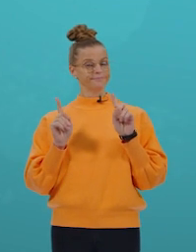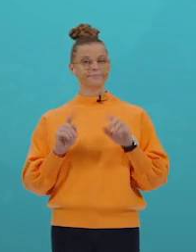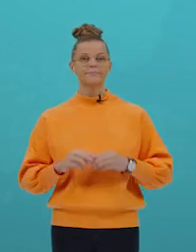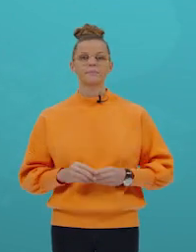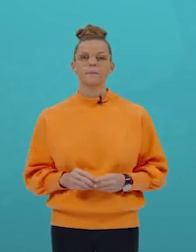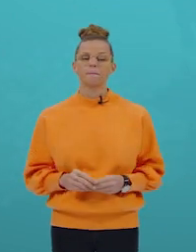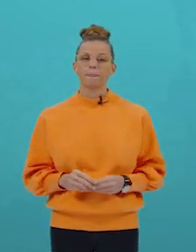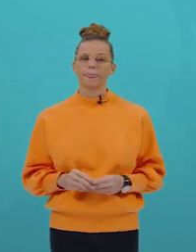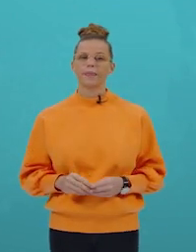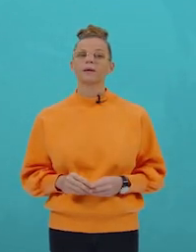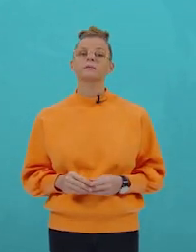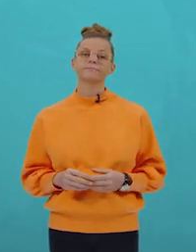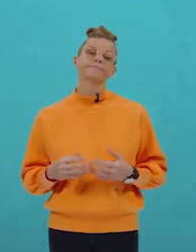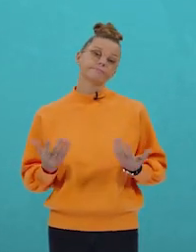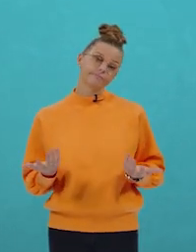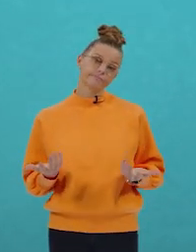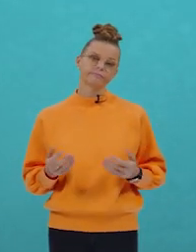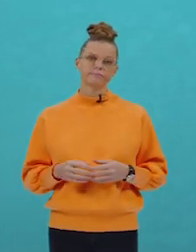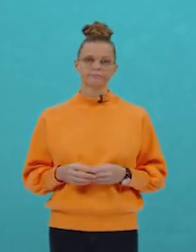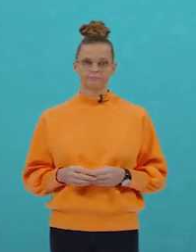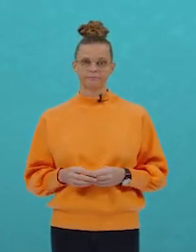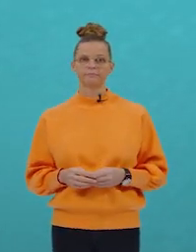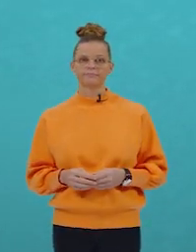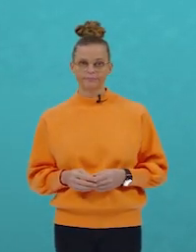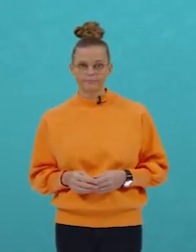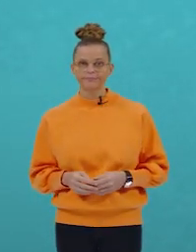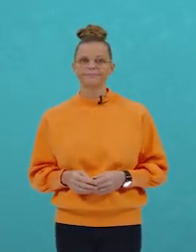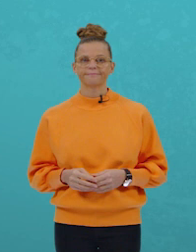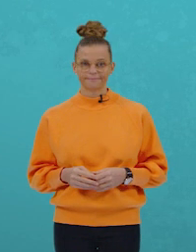Nachweise auszustellen. Schließlich kann die Echtheit nur schwer verifiziert werden. Ohnehin